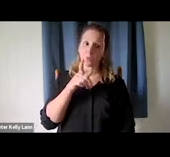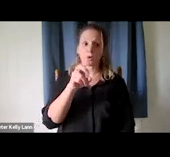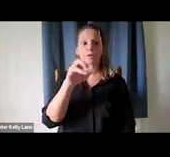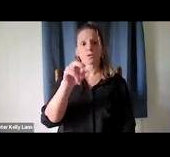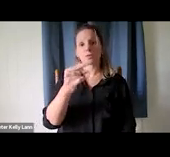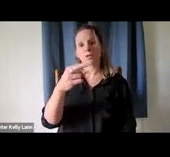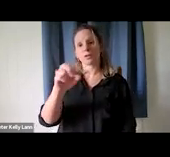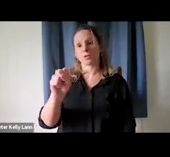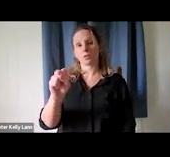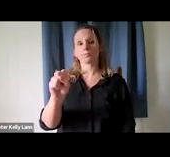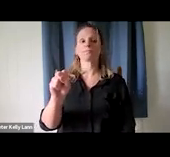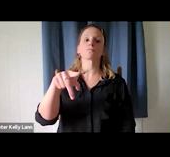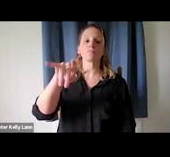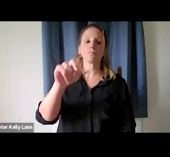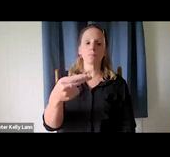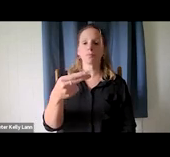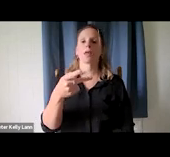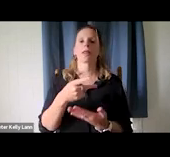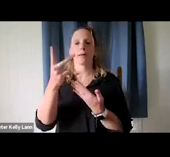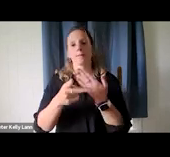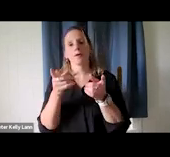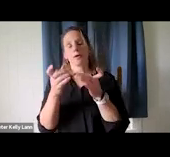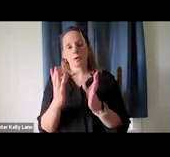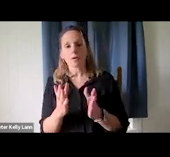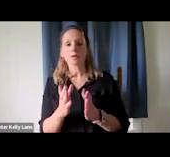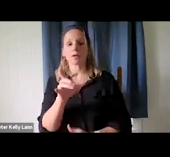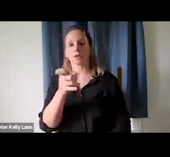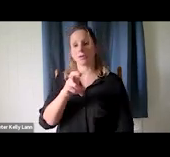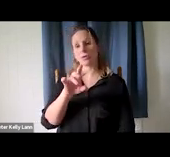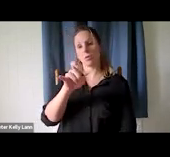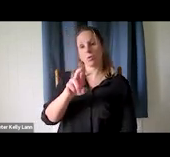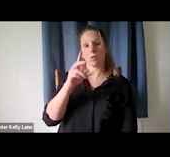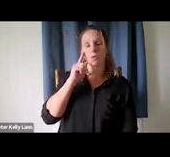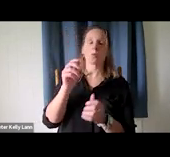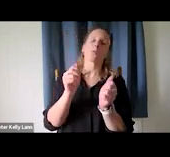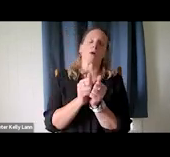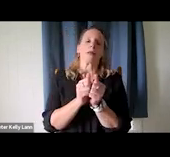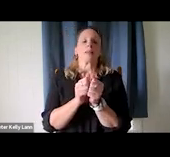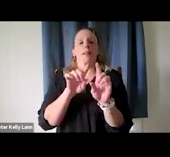quien es la coordinadora del programa PATH y SOAR COR en la división de desarrollo de sistemas estatales y comunitarios